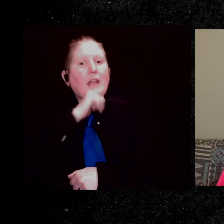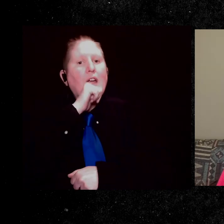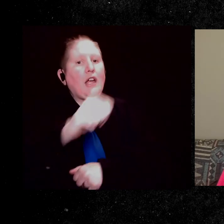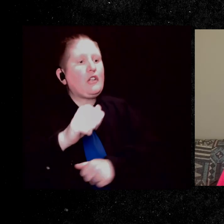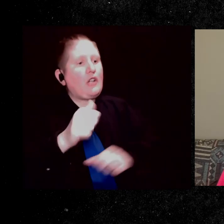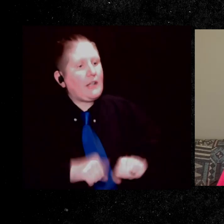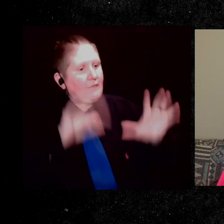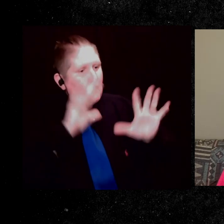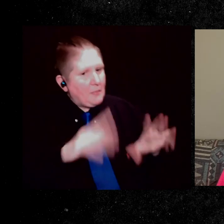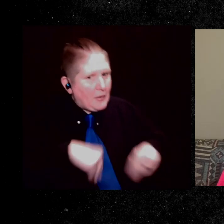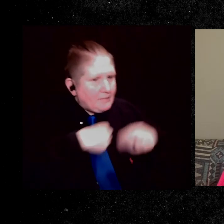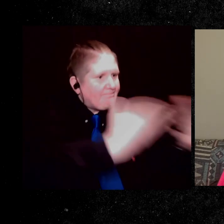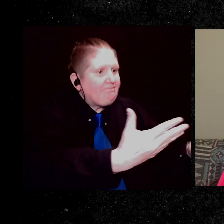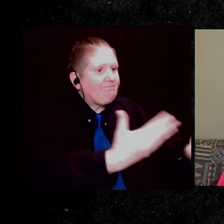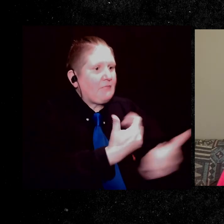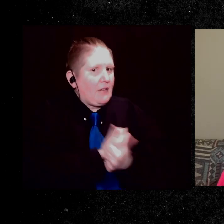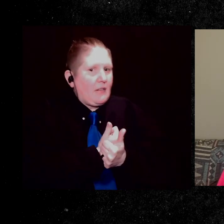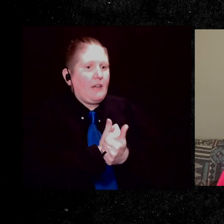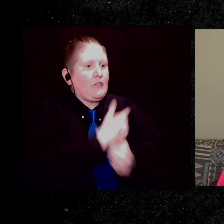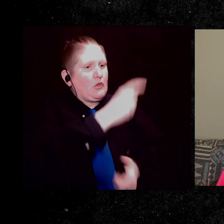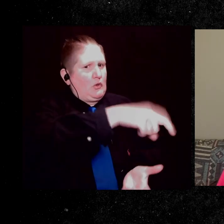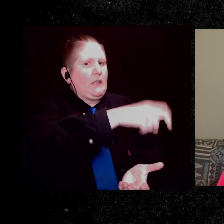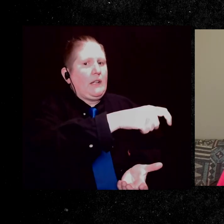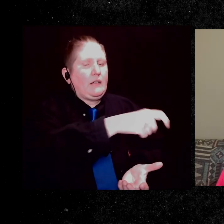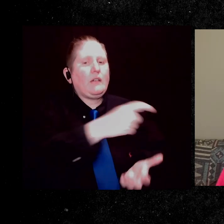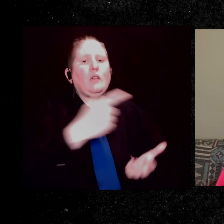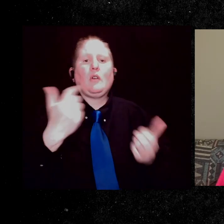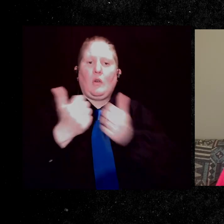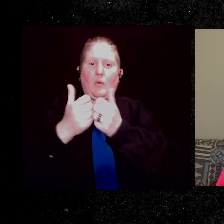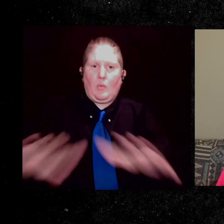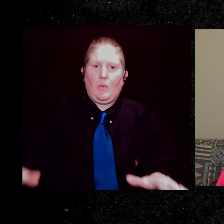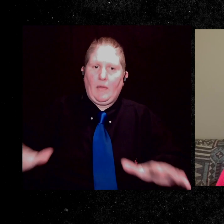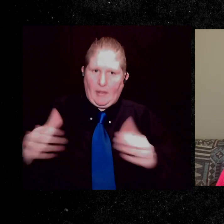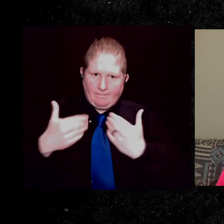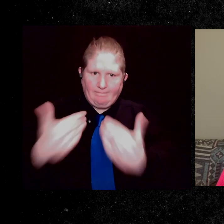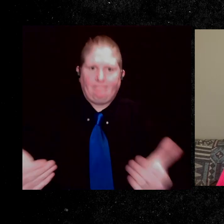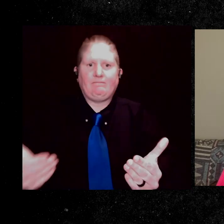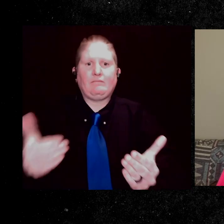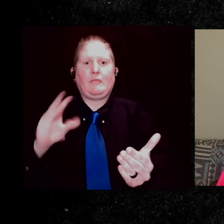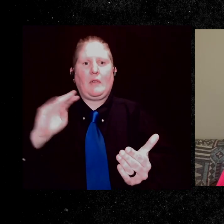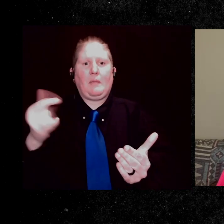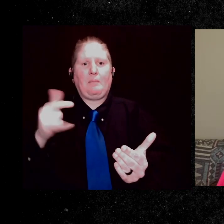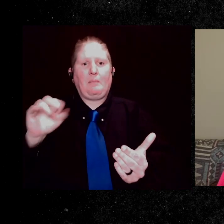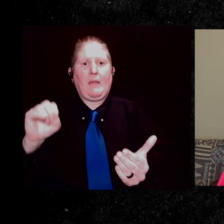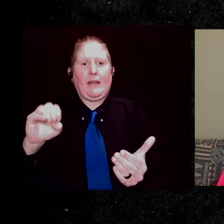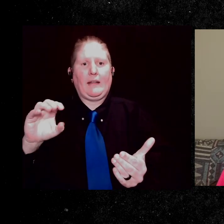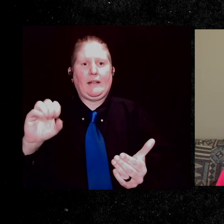y no renunciar a dar amor a quien lo necesita. Sin más preámbulos, aquí está Maggie Szabo,